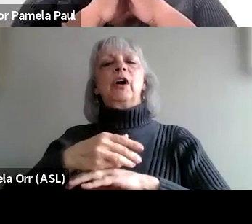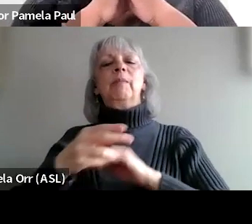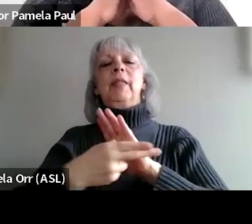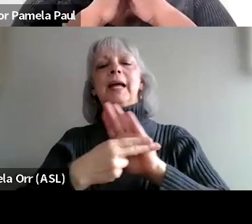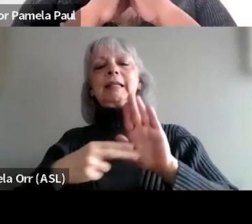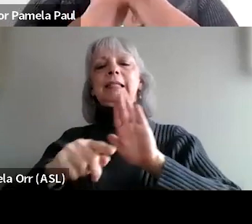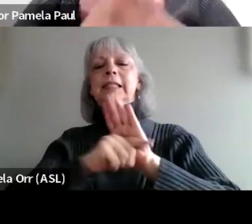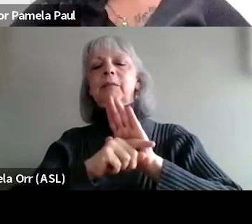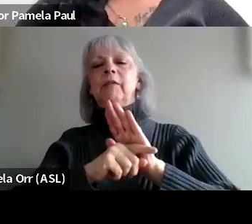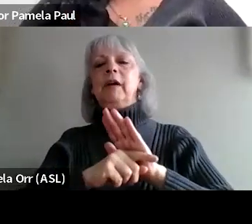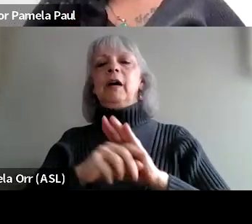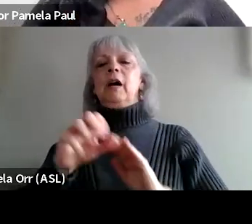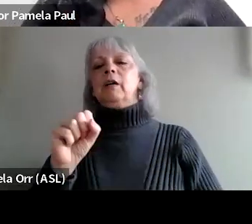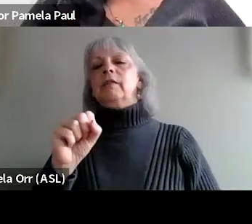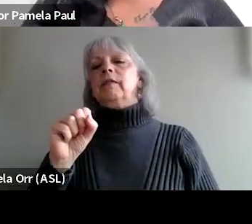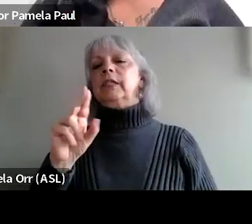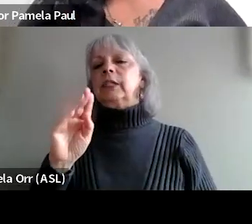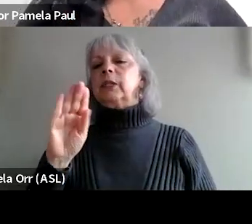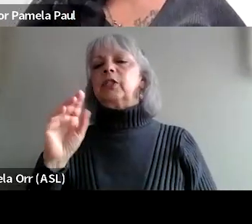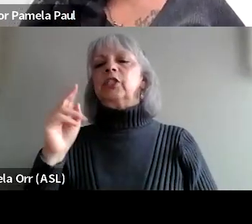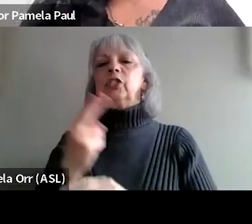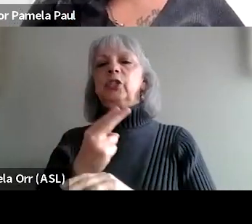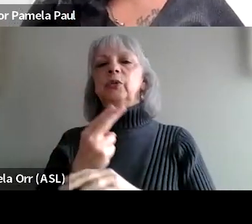y habla de métodos de salvación en la comunidad de fe?".